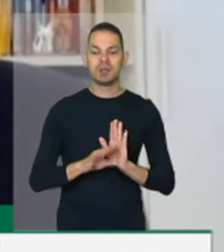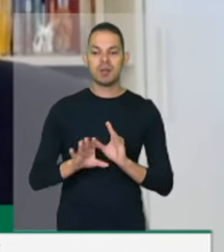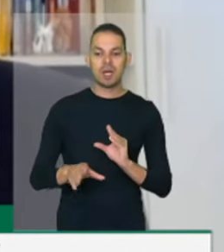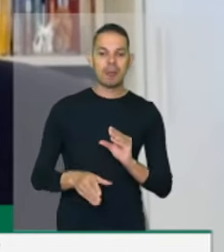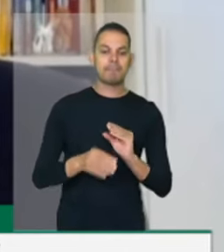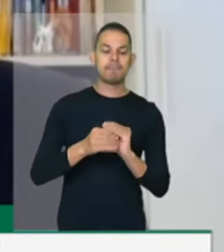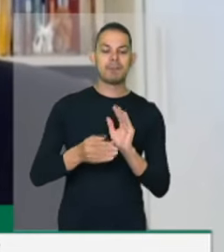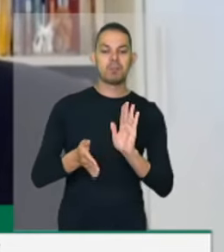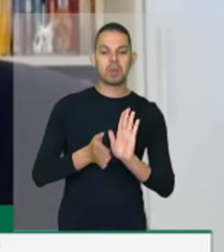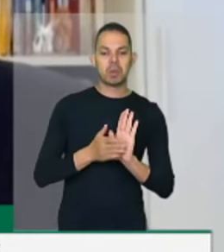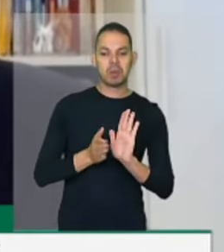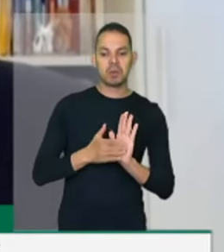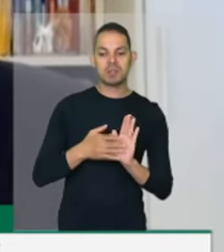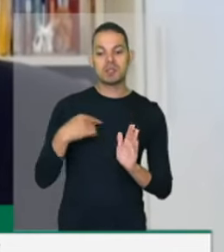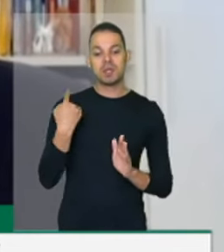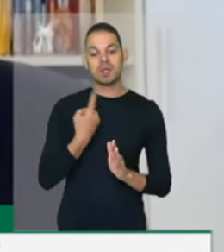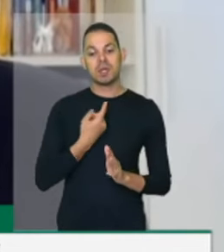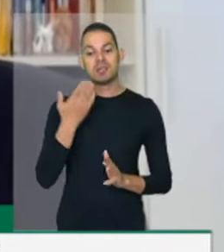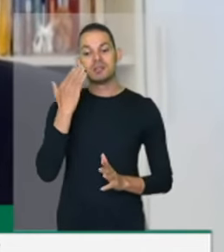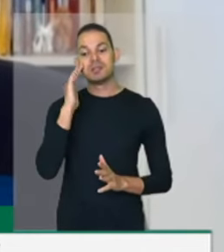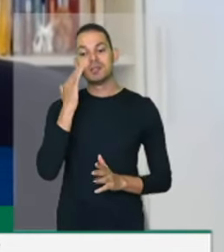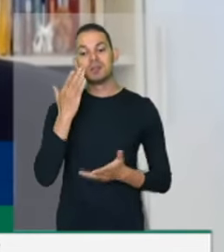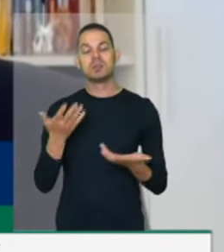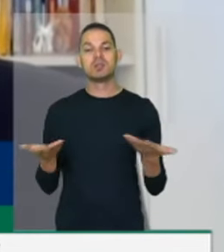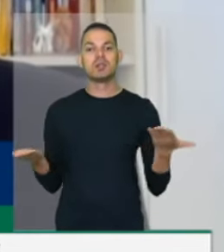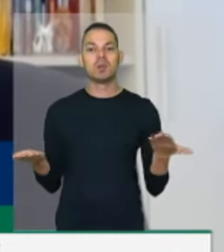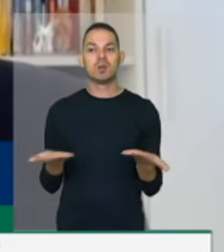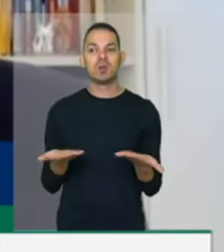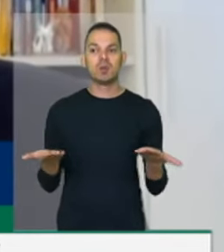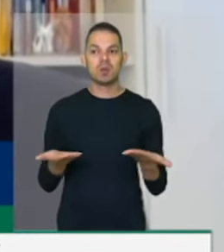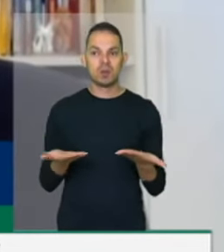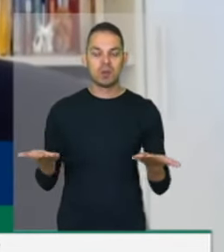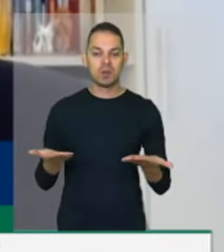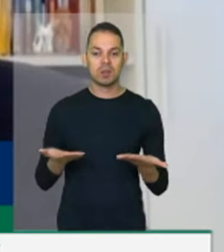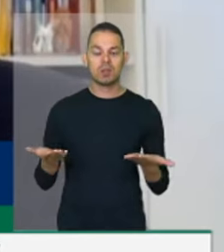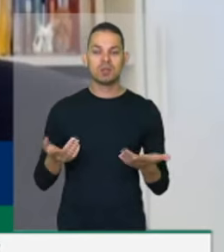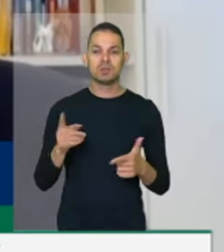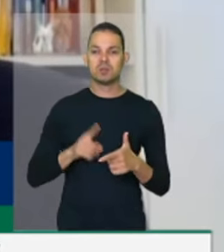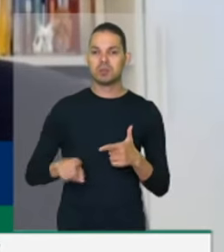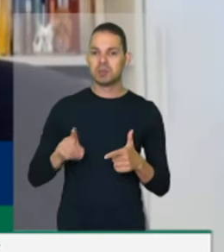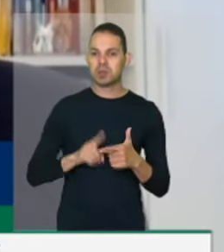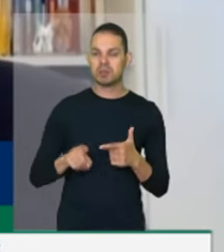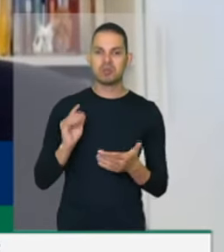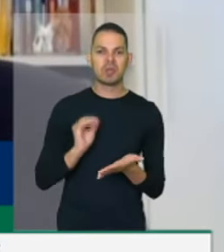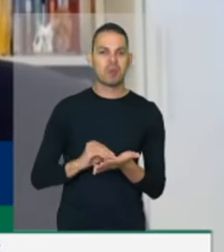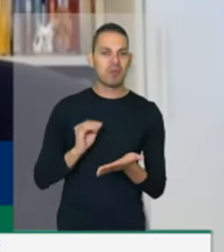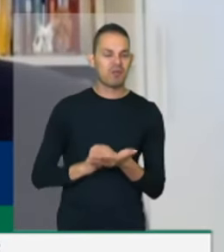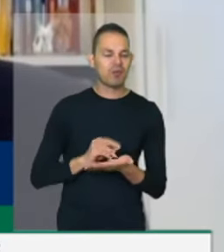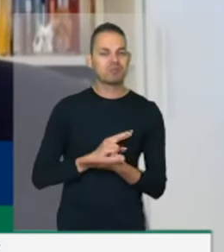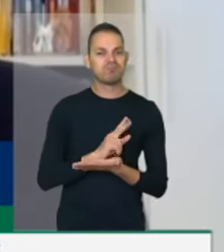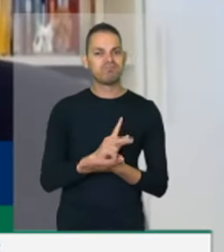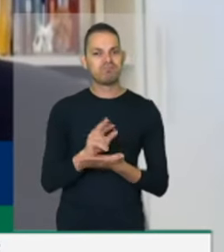ENFRENTAMENTO É COVID QUE É JUSTAMENTE GARANTIR MINIMAMENTE LEITOS DE UTI PARA QUE AS PESSOAS POSSAM SER